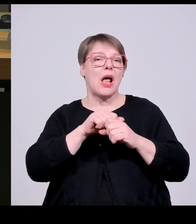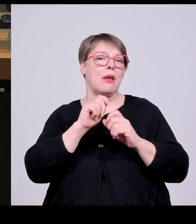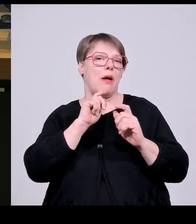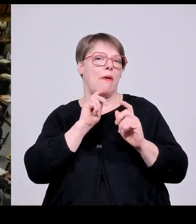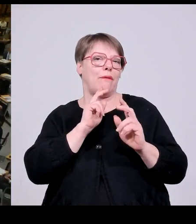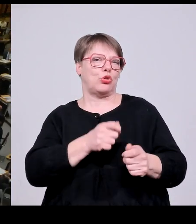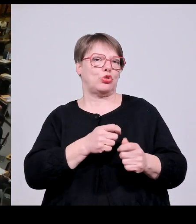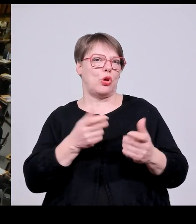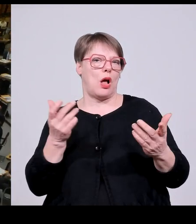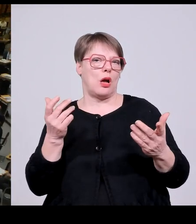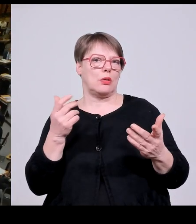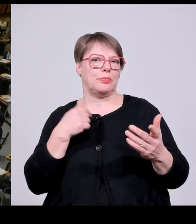Vielen herzlichen Dank. (Beifall) (Rednerwechsel)